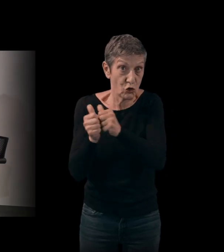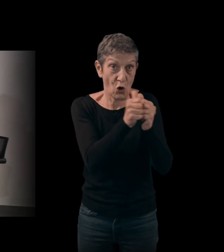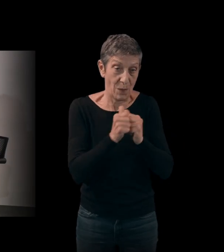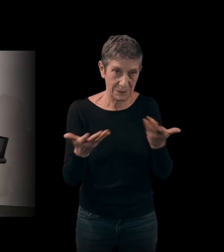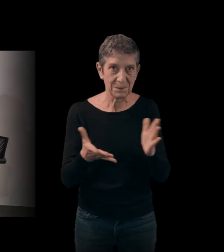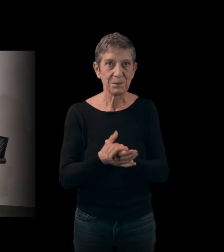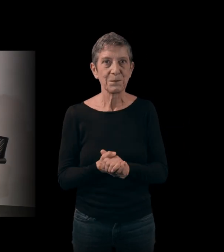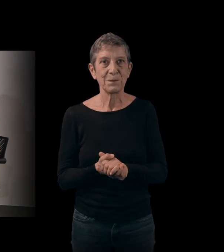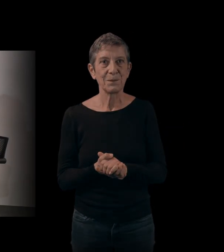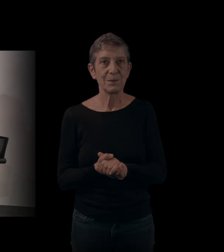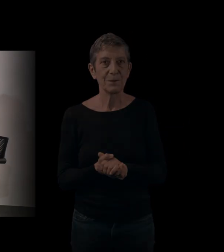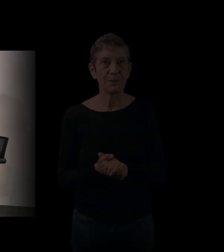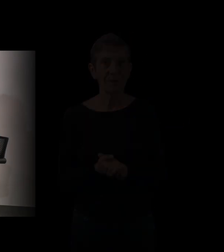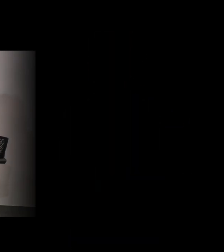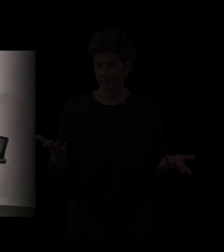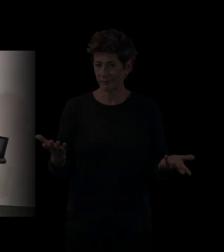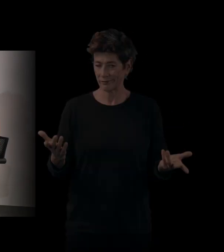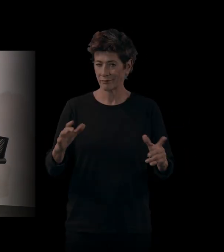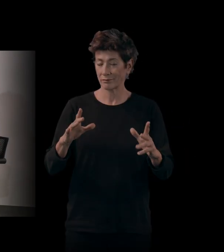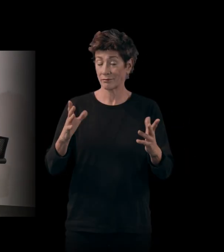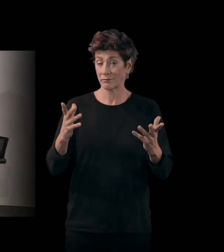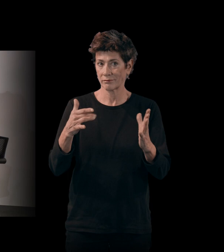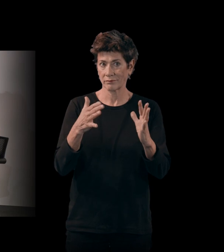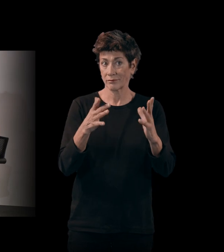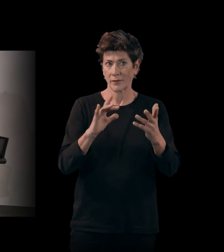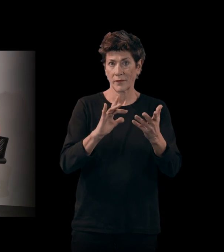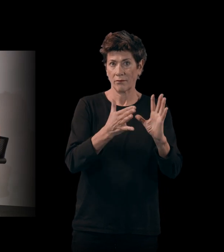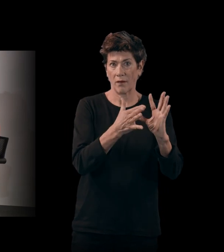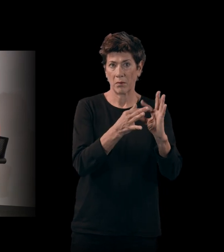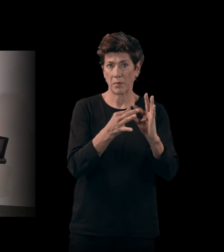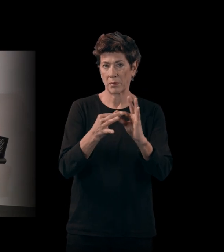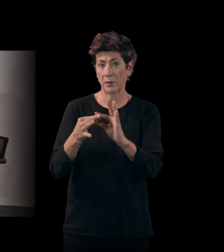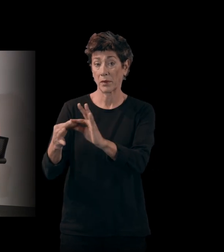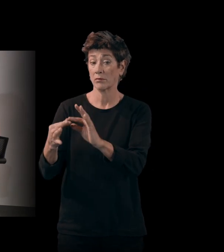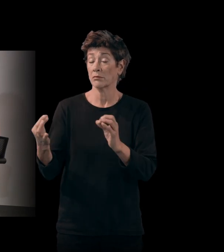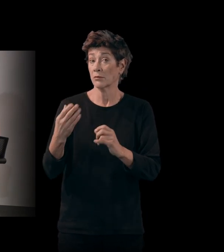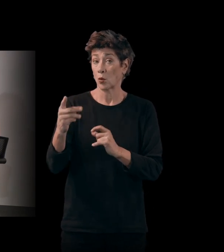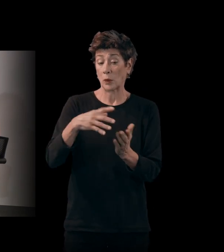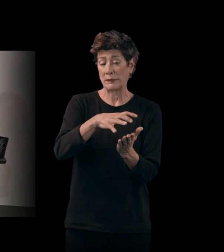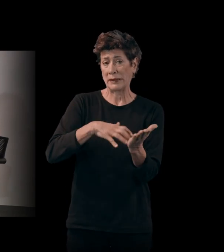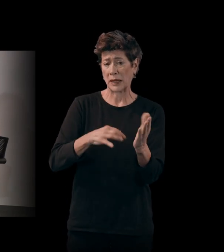Alors, tout communique, tout fait lien. Comme je l'ai dit, le texte est assez court, et vous l'avez entendu